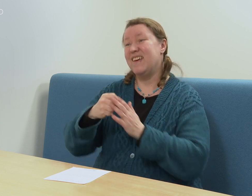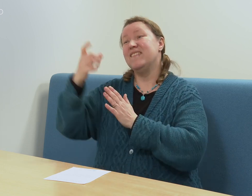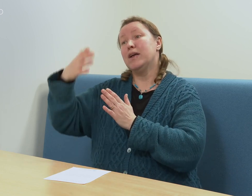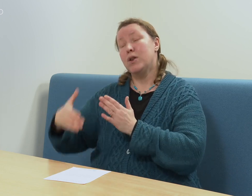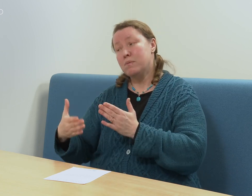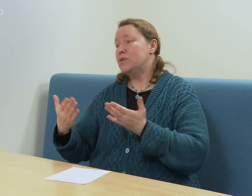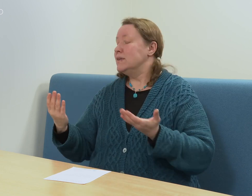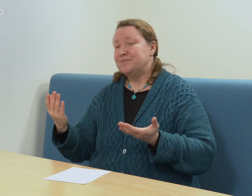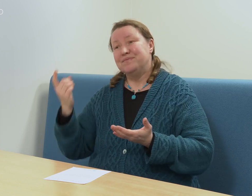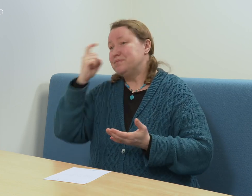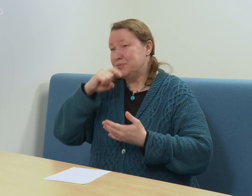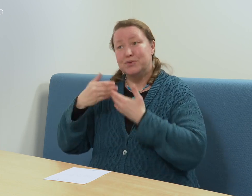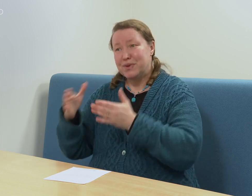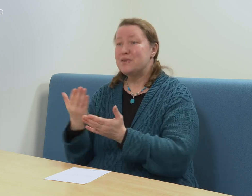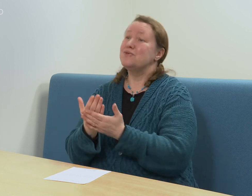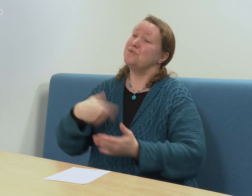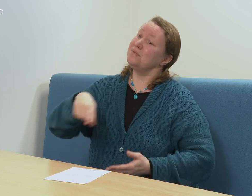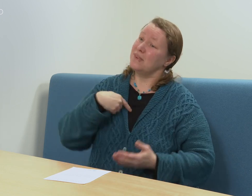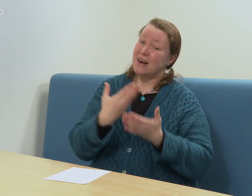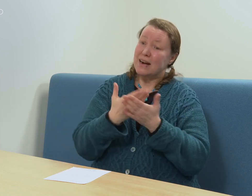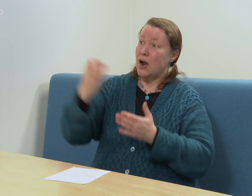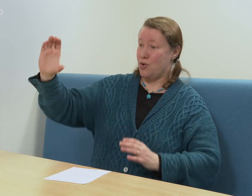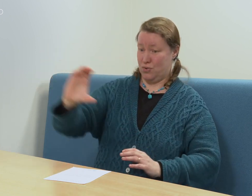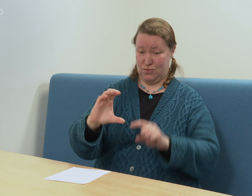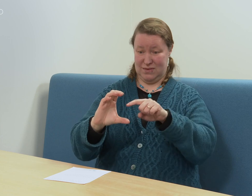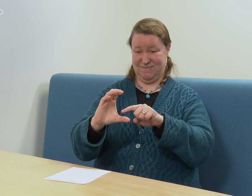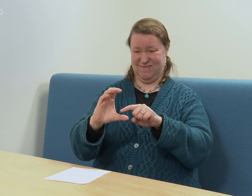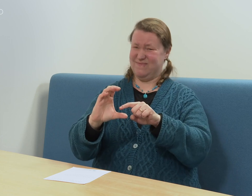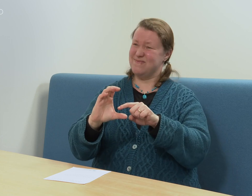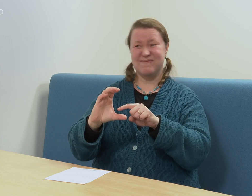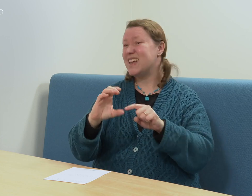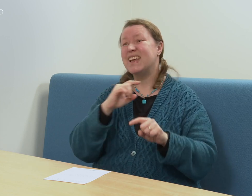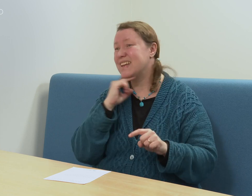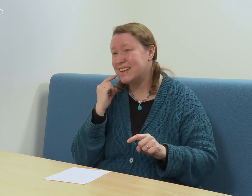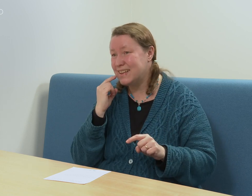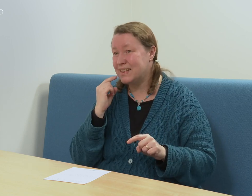Viikonloppuisin palvelu ei ole käytössä, koska rahoitus ei siihen riitä.